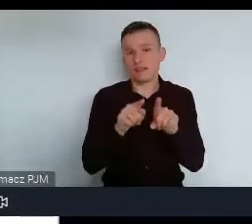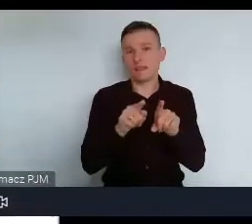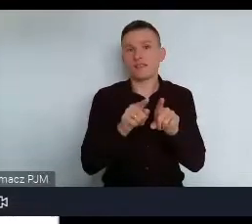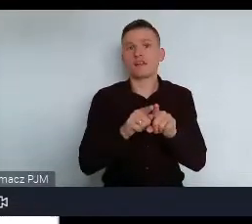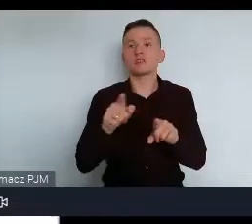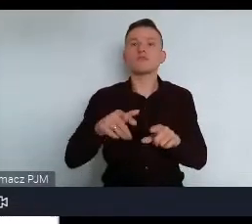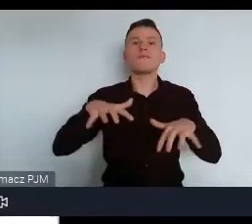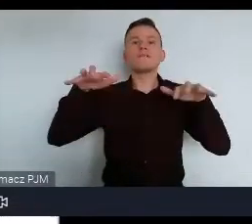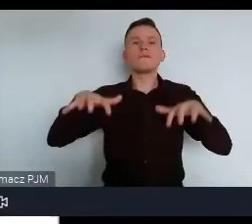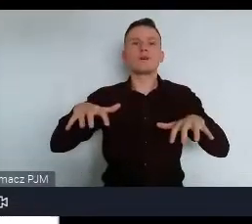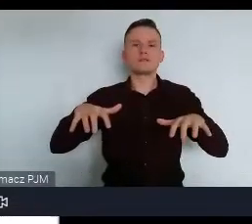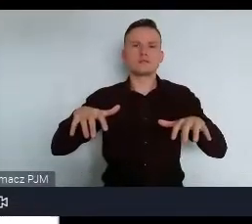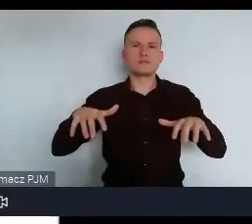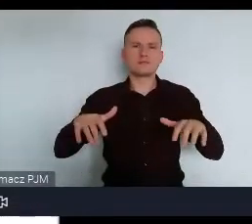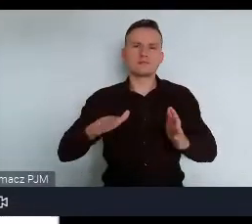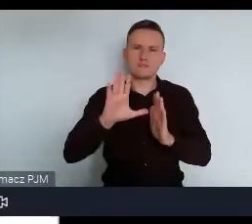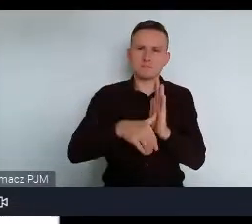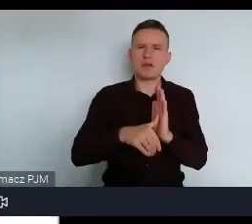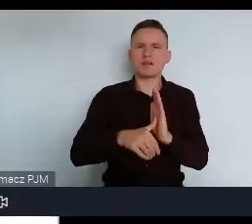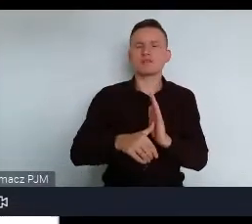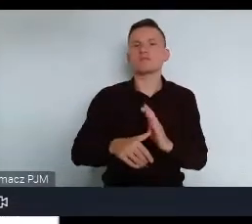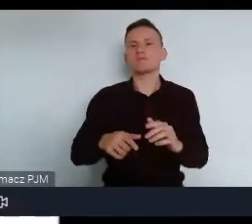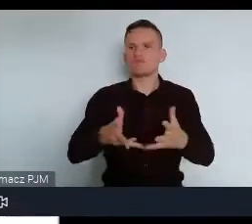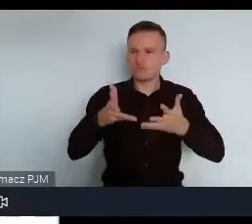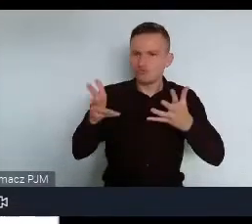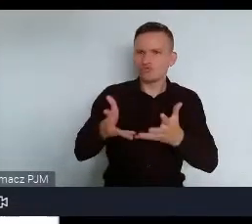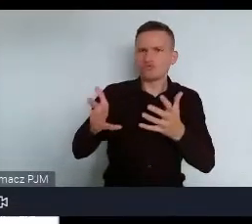do wzmocnienia podejścia międzysektorowego w planowaniu.